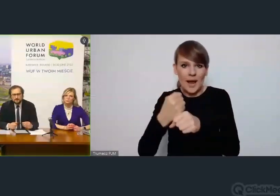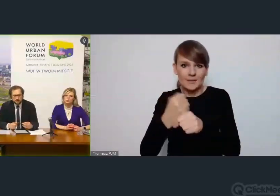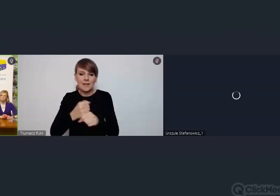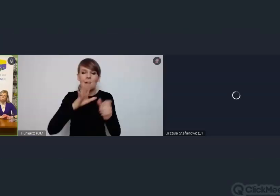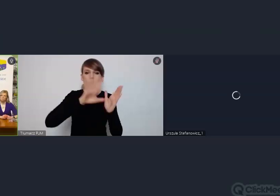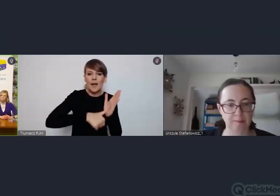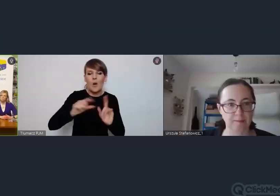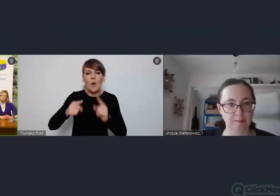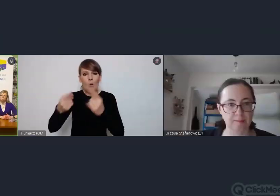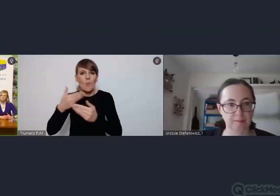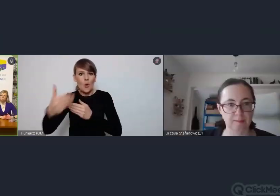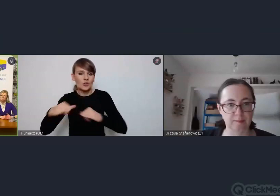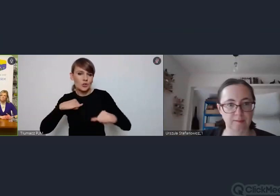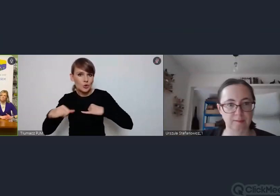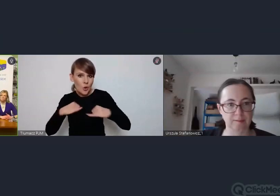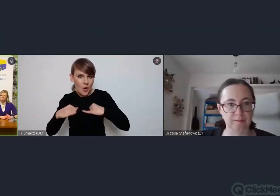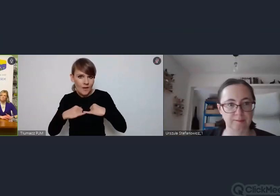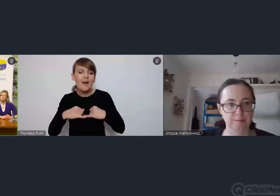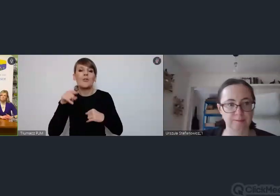organizacje pozarządowe, takie wydarzenie może zostać zgłoszone